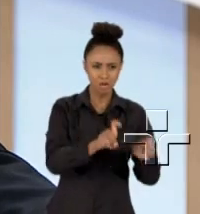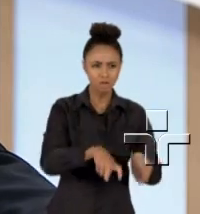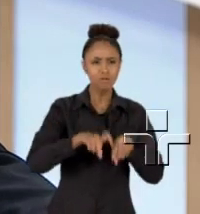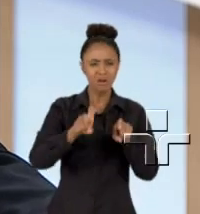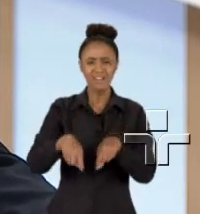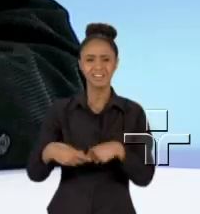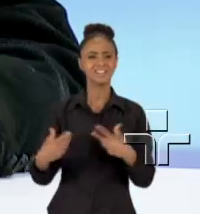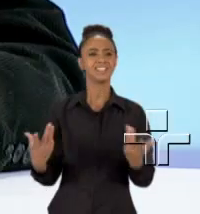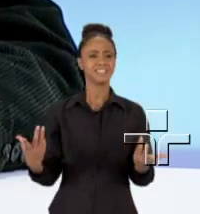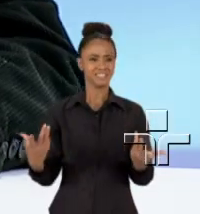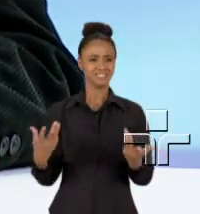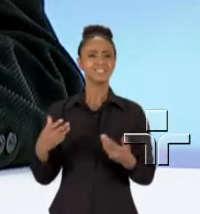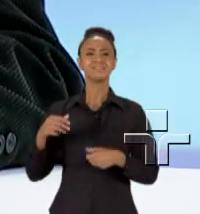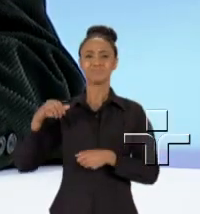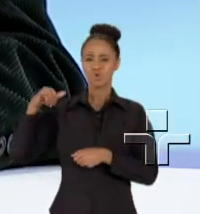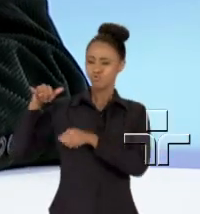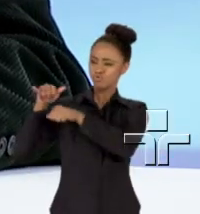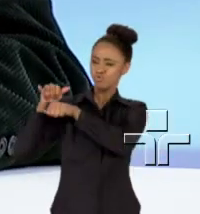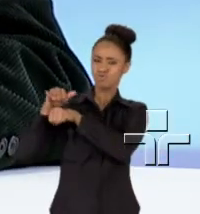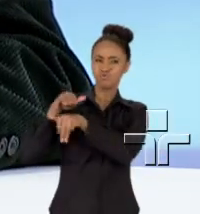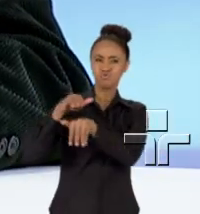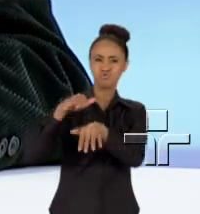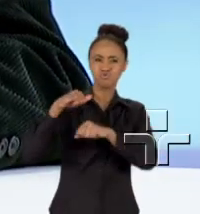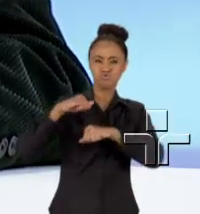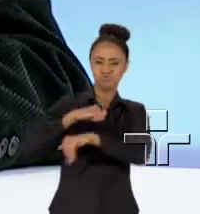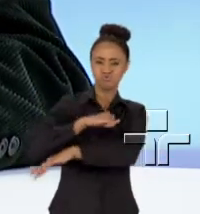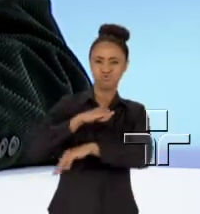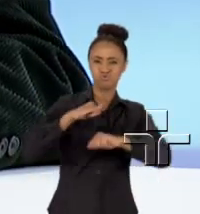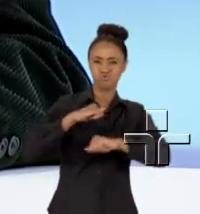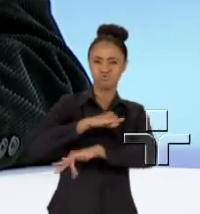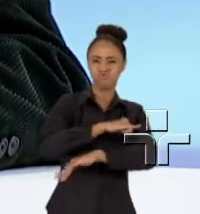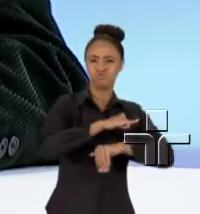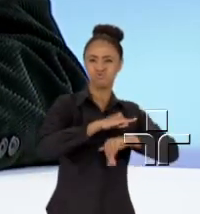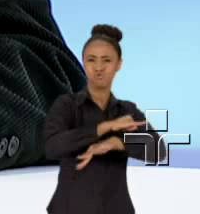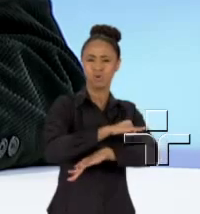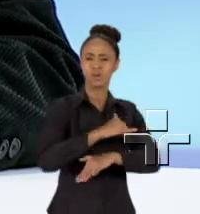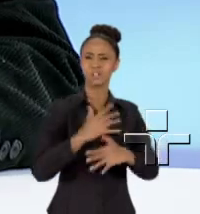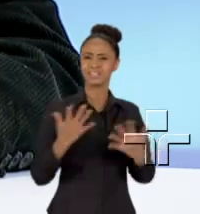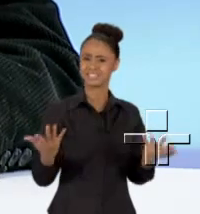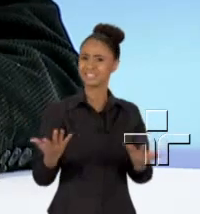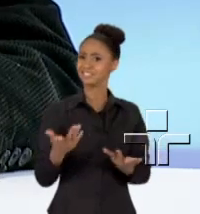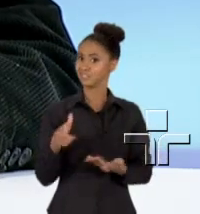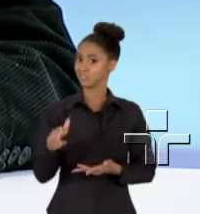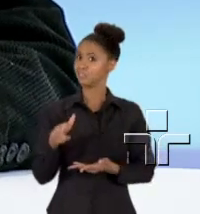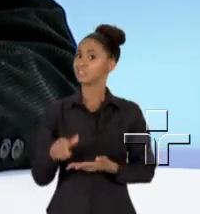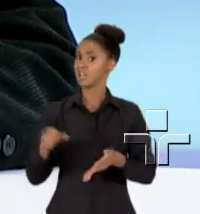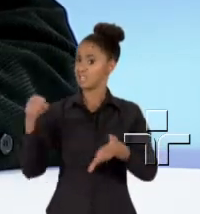No entanto, o grau de organização dos cozinheiros em torno desta luta é bem baixo, né?